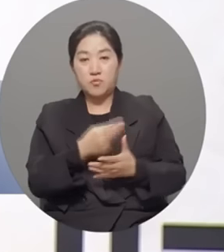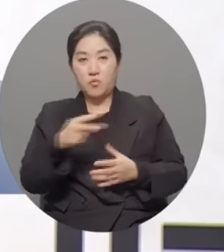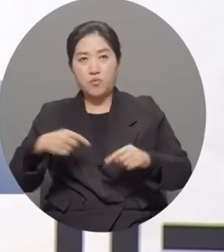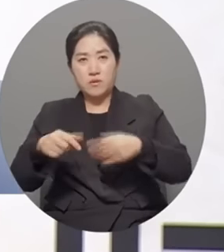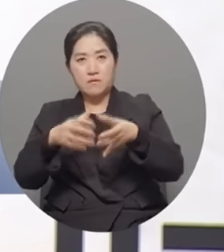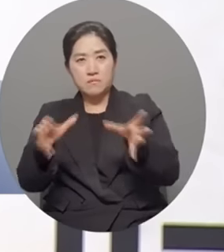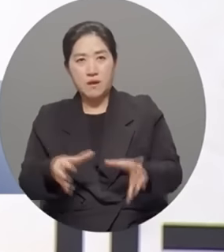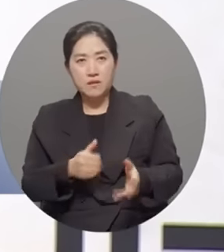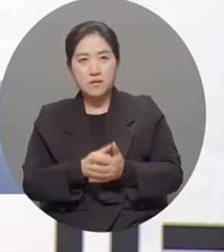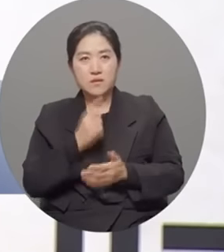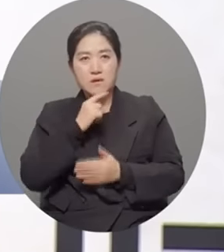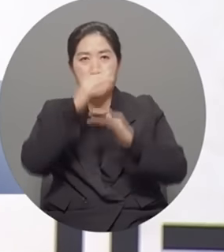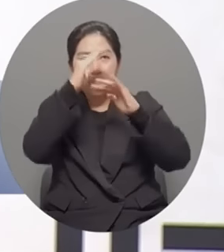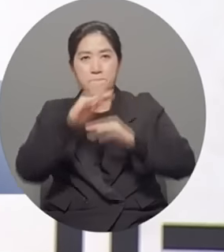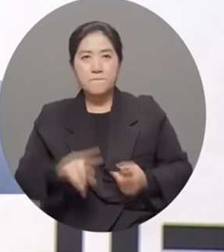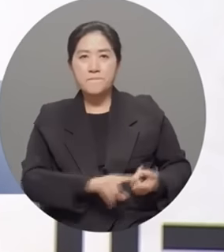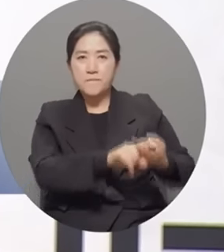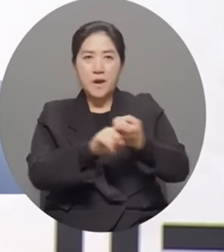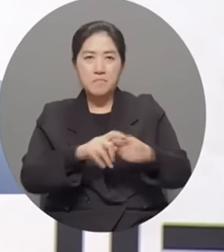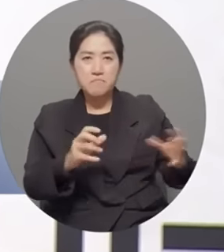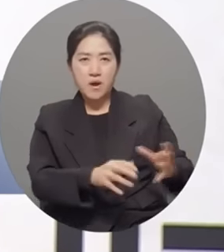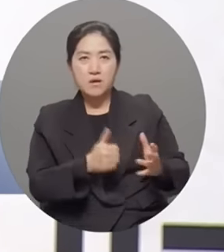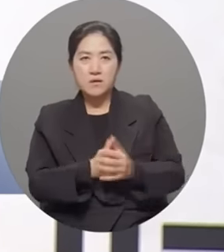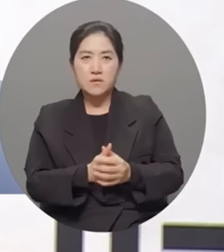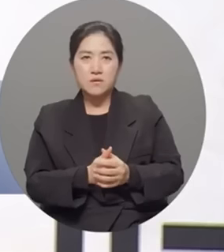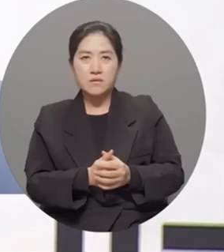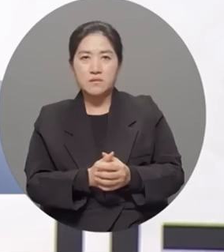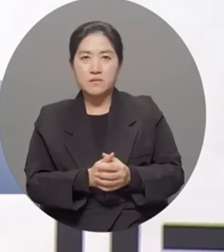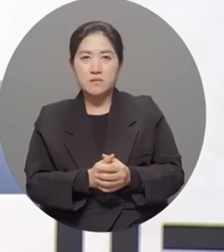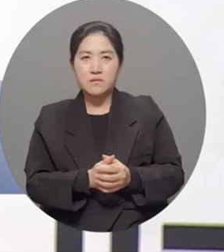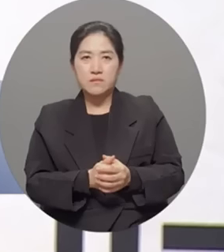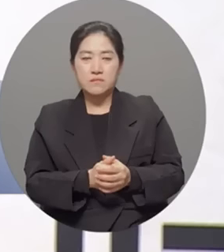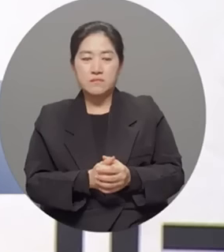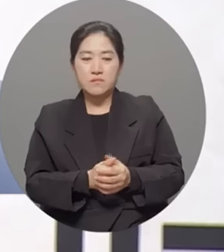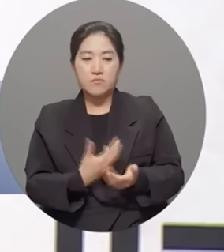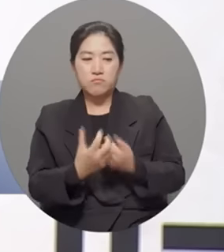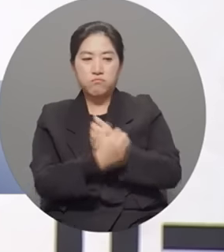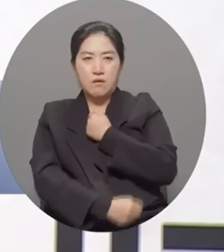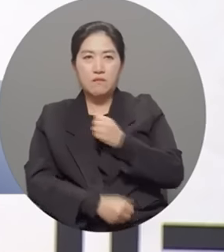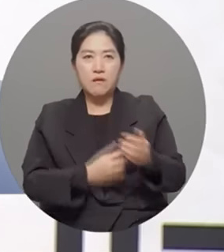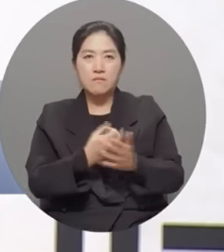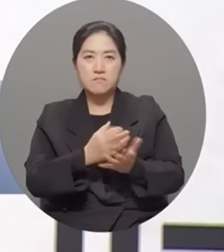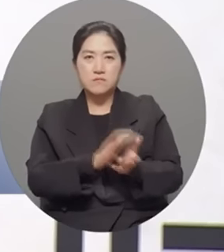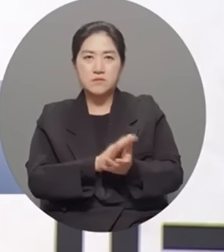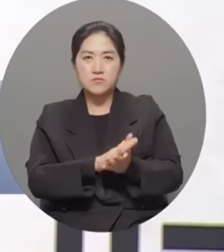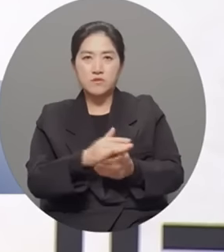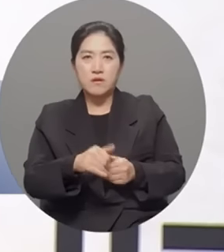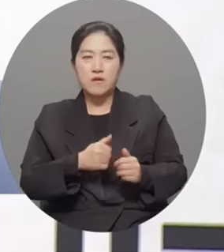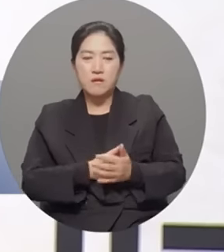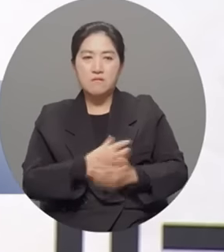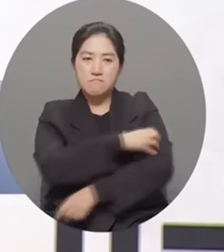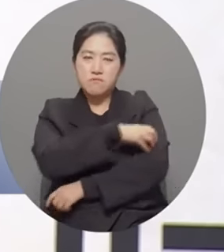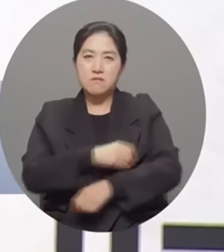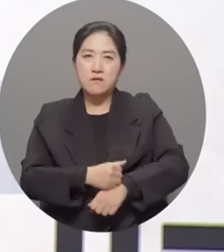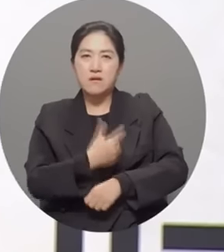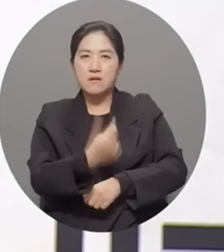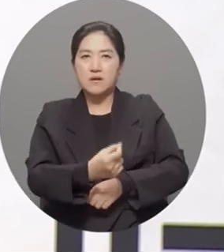지금 이야기하는 단합은 돈 뜯고는 친구라고 하는 일진과 같다.